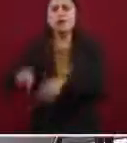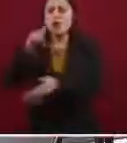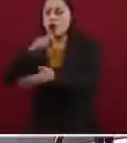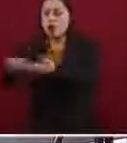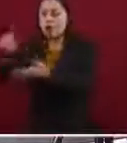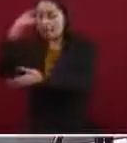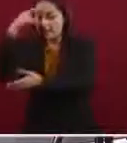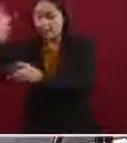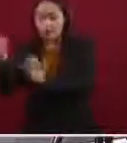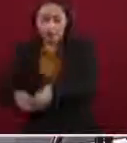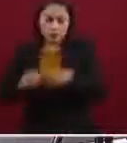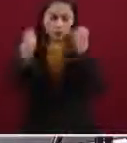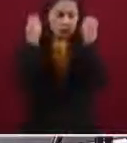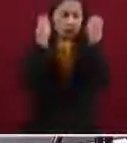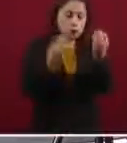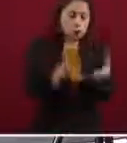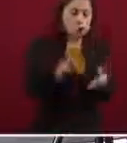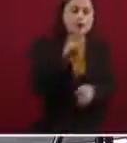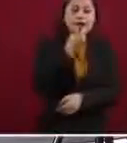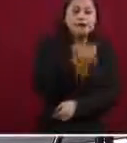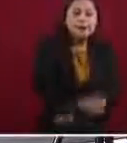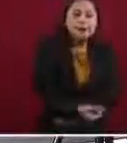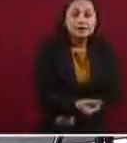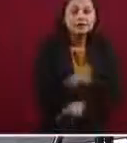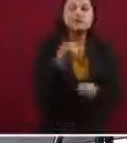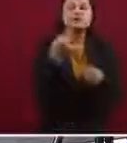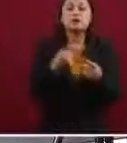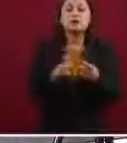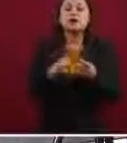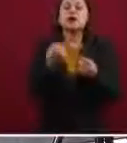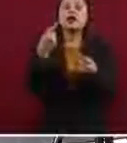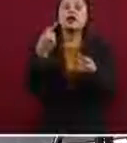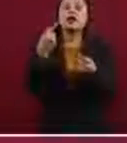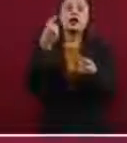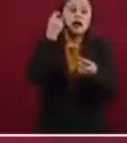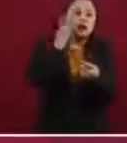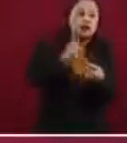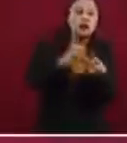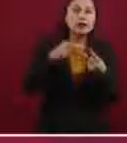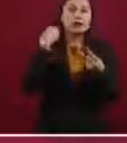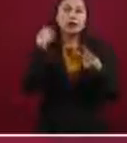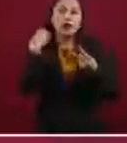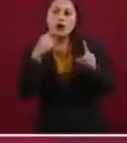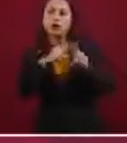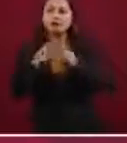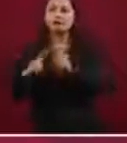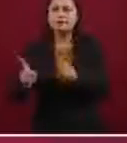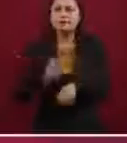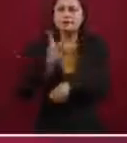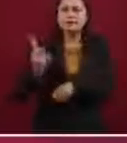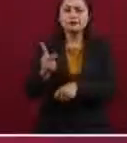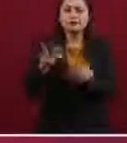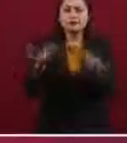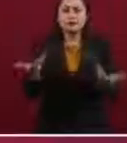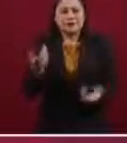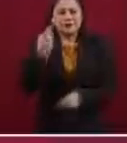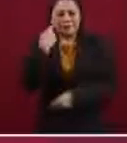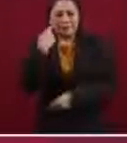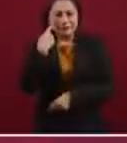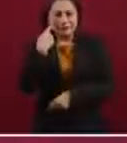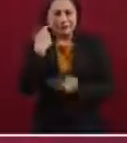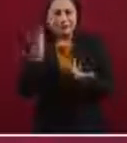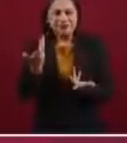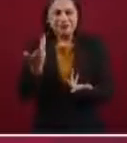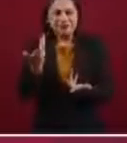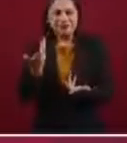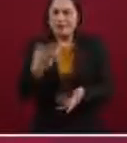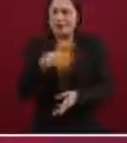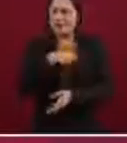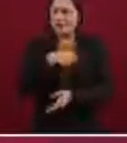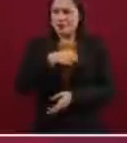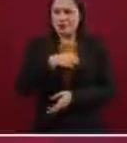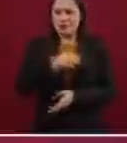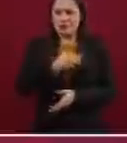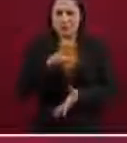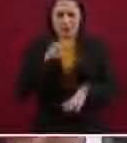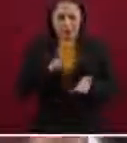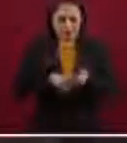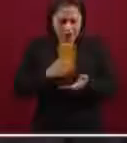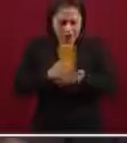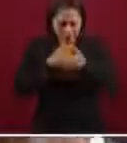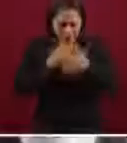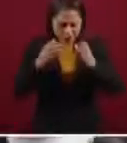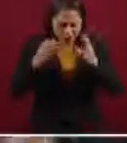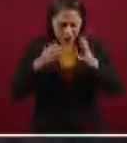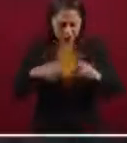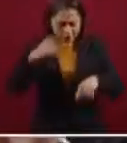o sea, imagínense lo sano que es el que vayan a ensañar para participar en una banda de